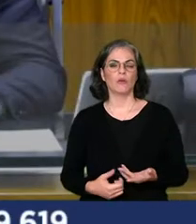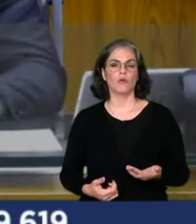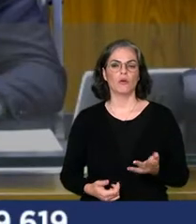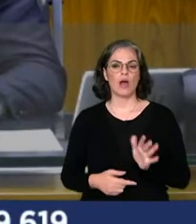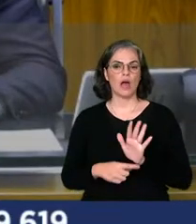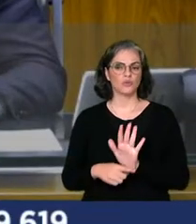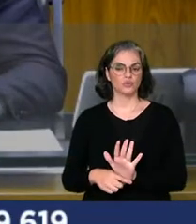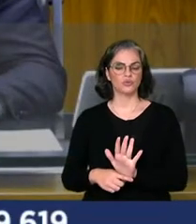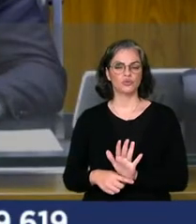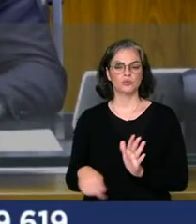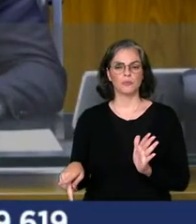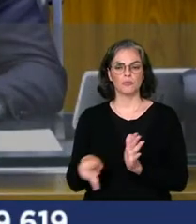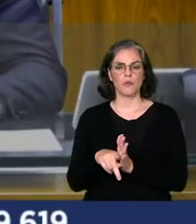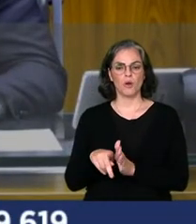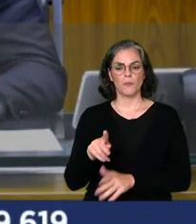PAÍS. CULTURA NESSE PAÍS GERA EMPREGO, AJUDA NA